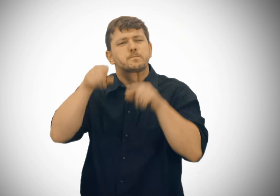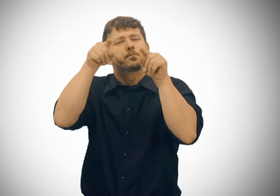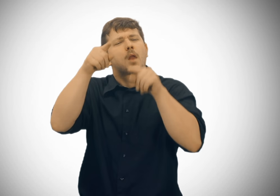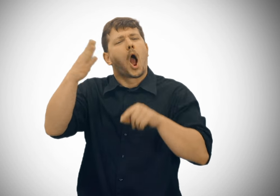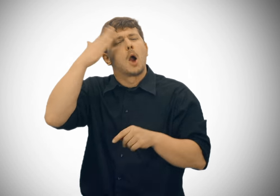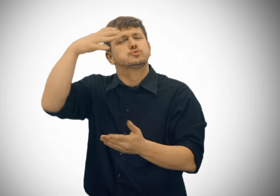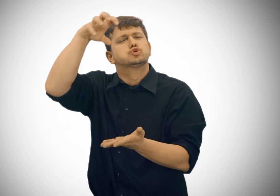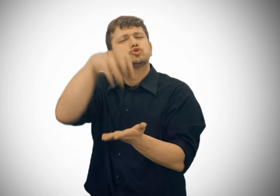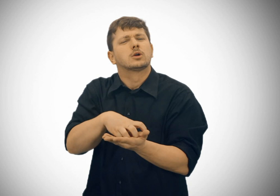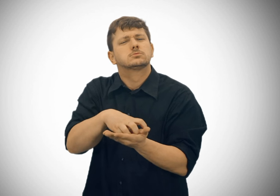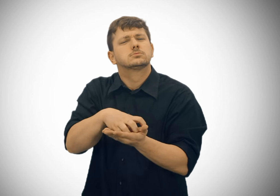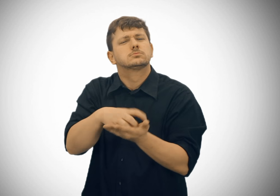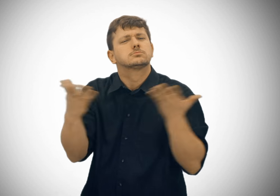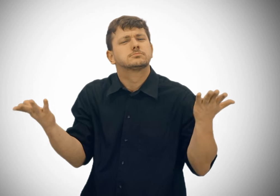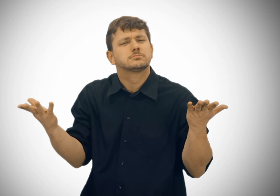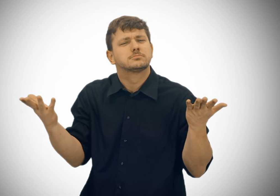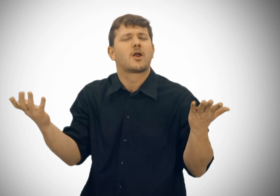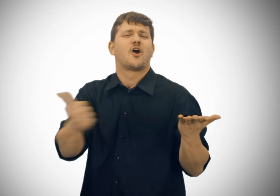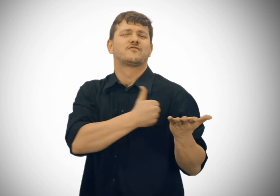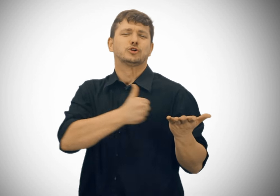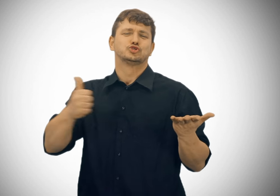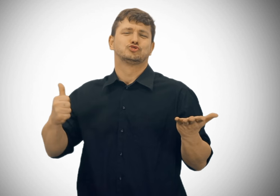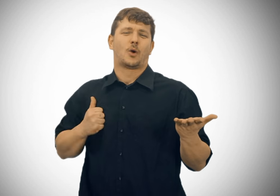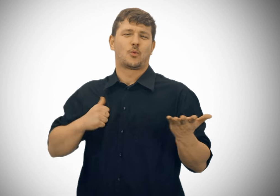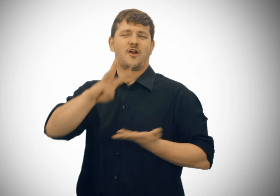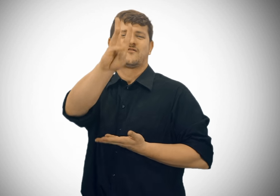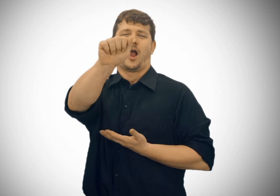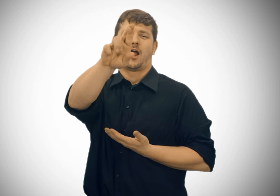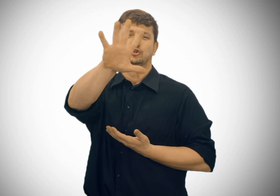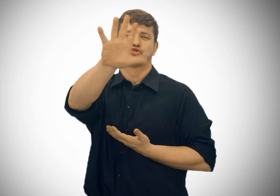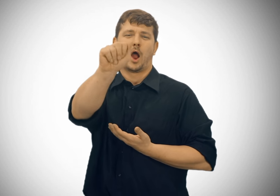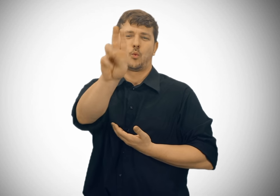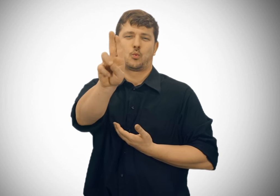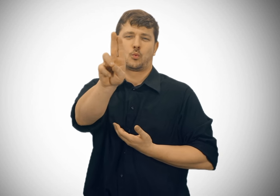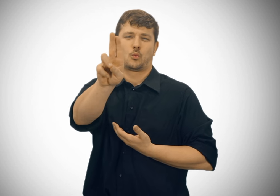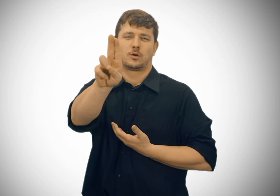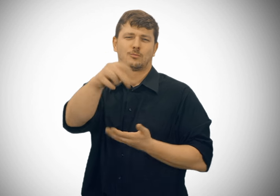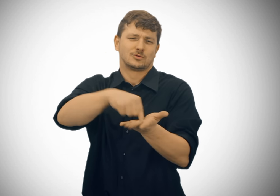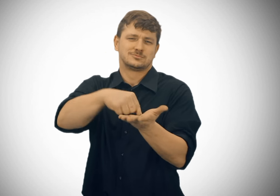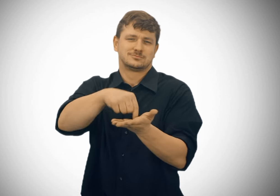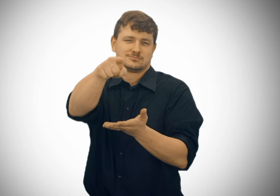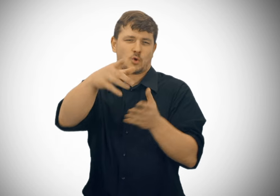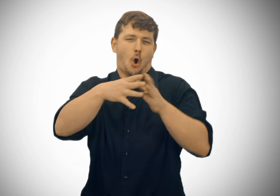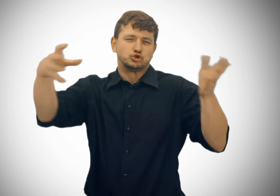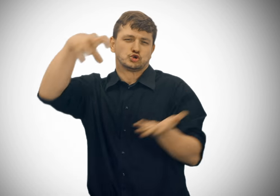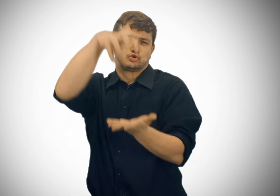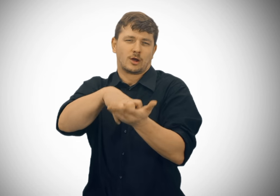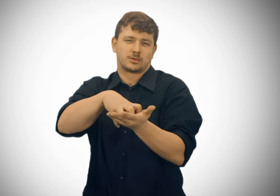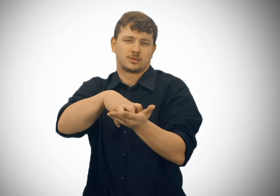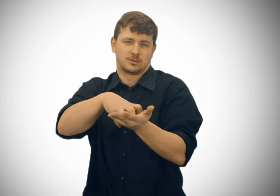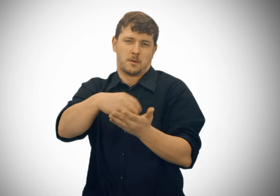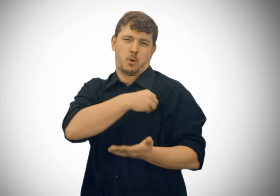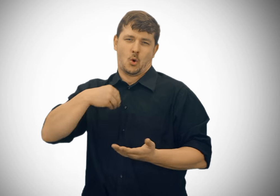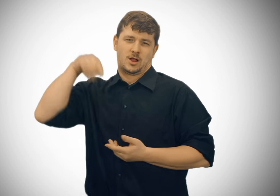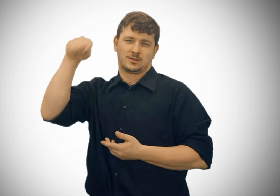Welches ist Polens Hauptstadt? WARSCHAU. Sie ist die größte Stadt Polens.